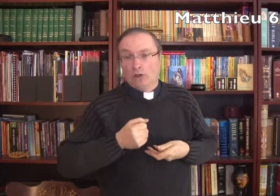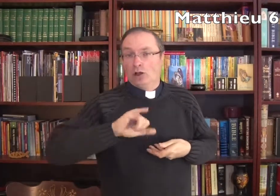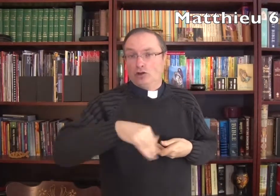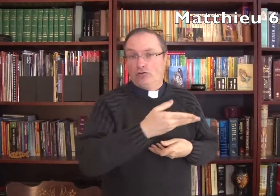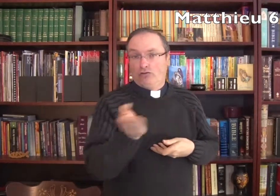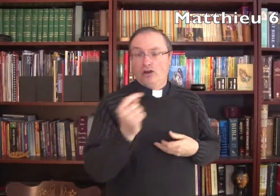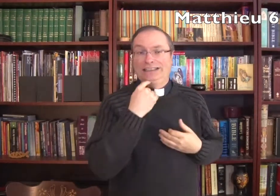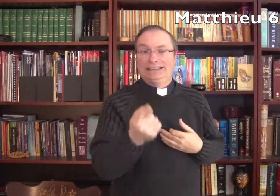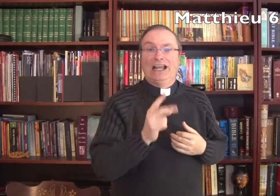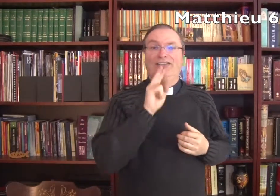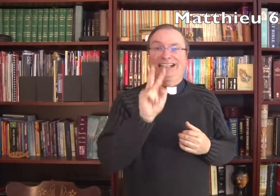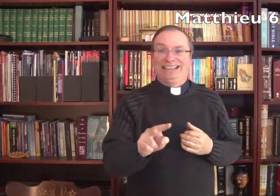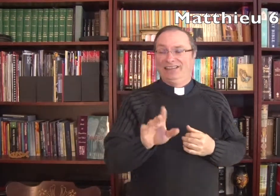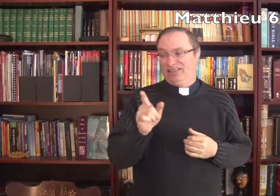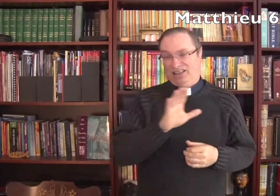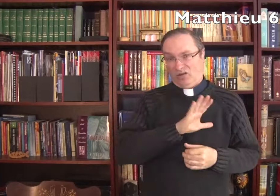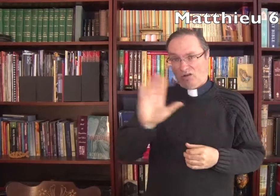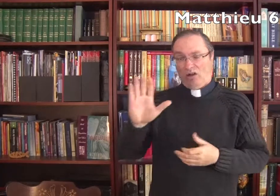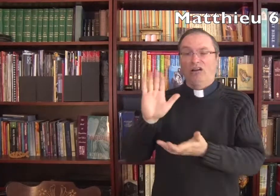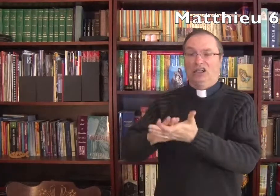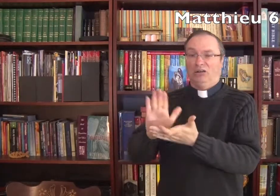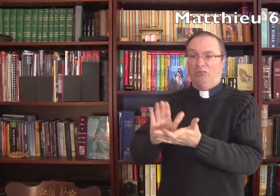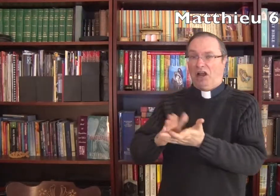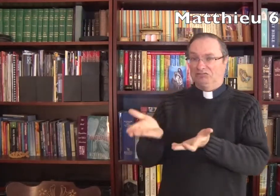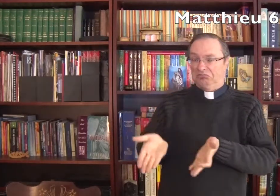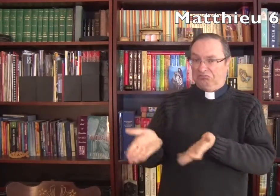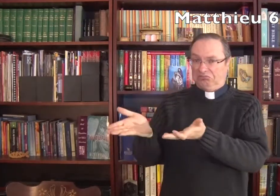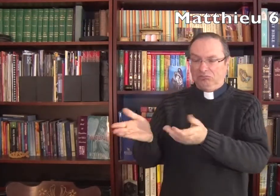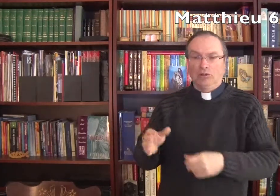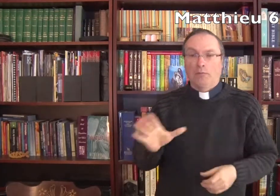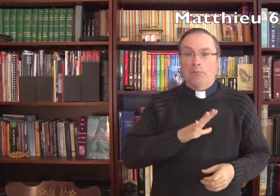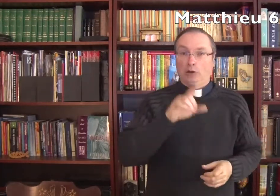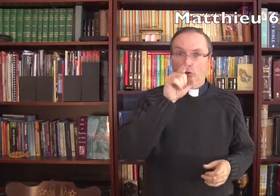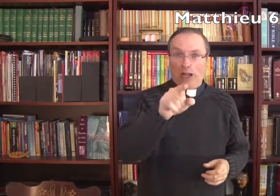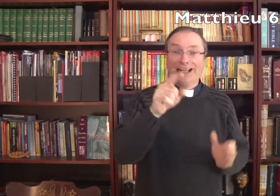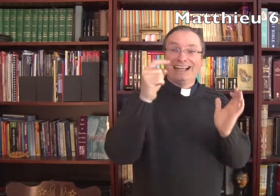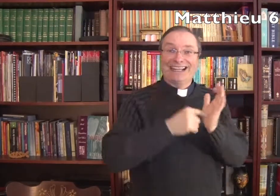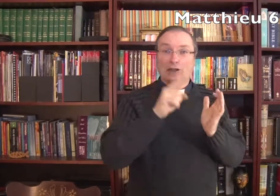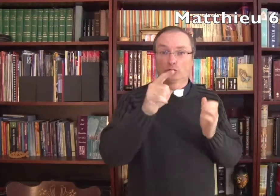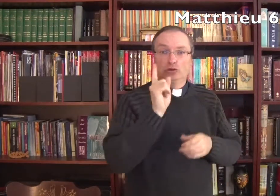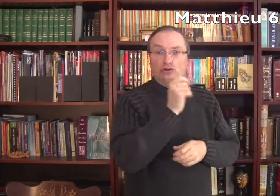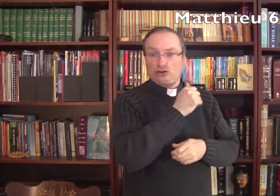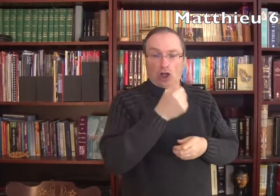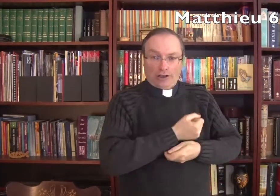Je vous le dis en vérité, ils ont leur récompense. Mais toi, quand tu jeûnes,